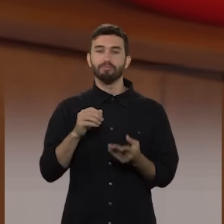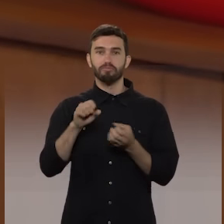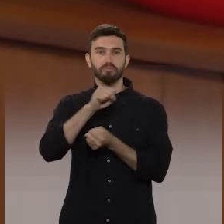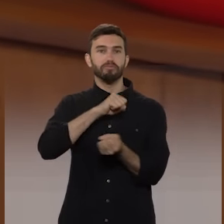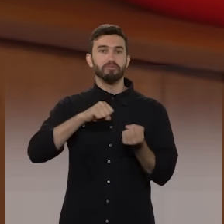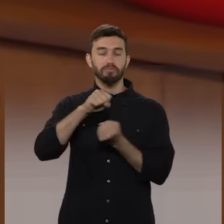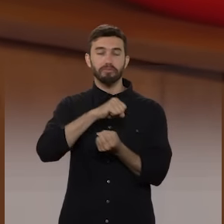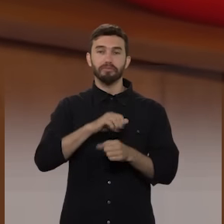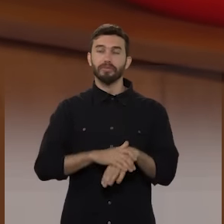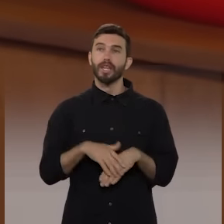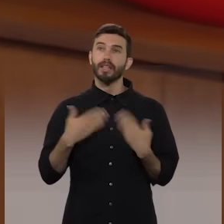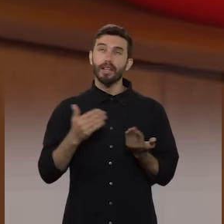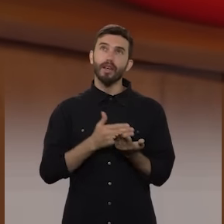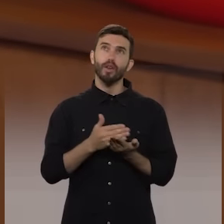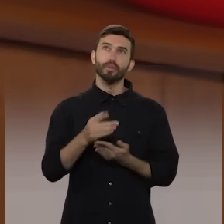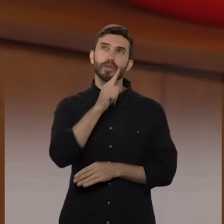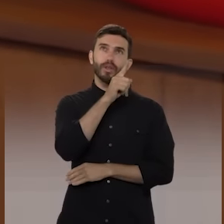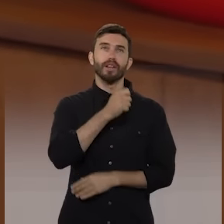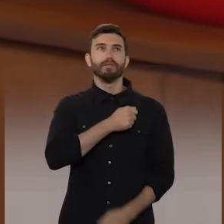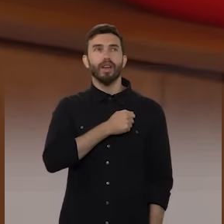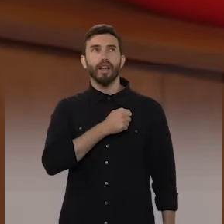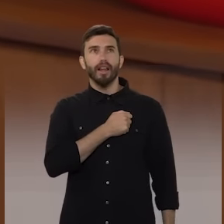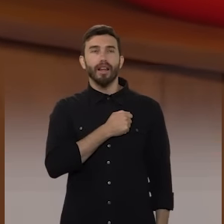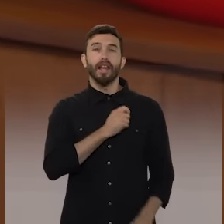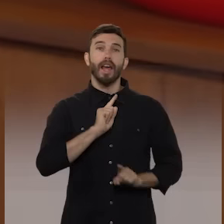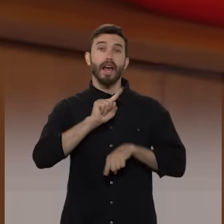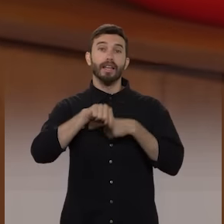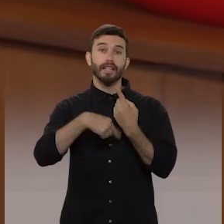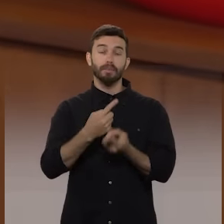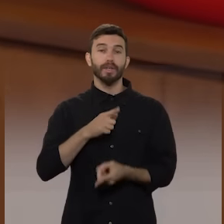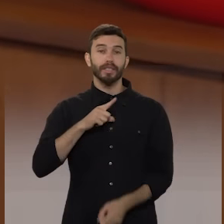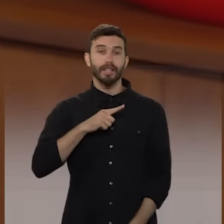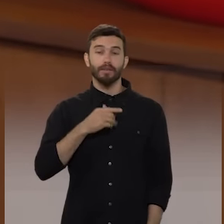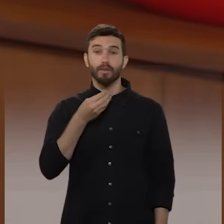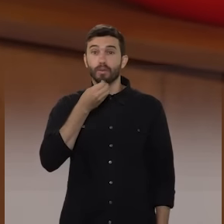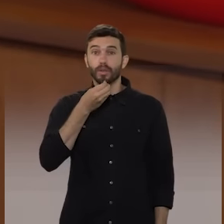no Canadá, ao mesmo tempo, enxergamos uma oportunidade no Sul do Brasil. Nossa planta está